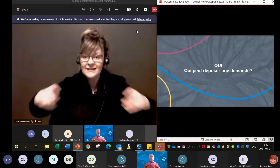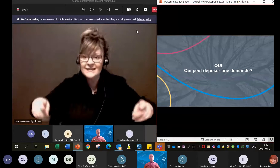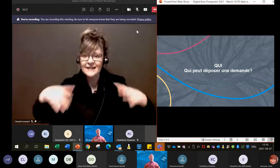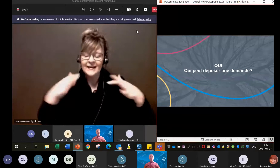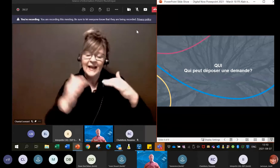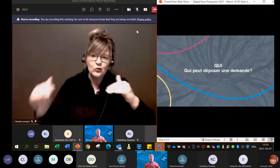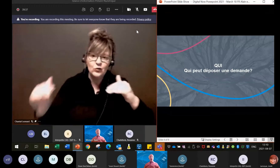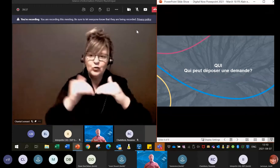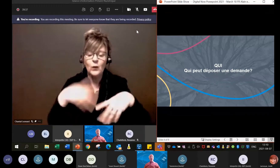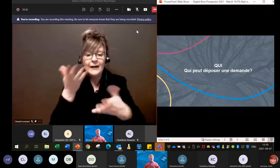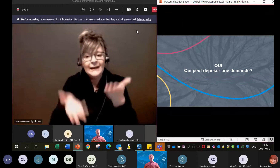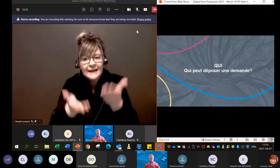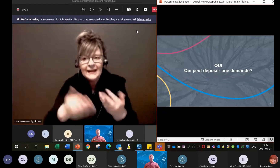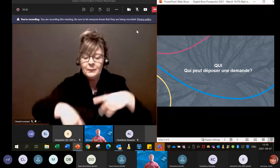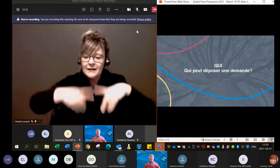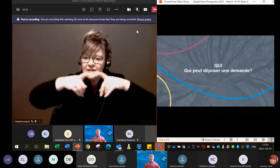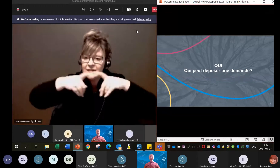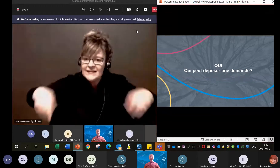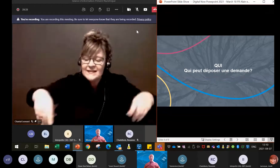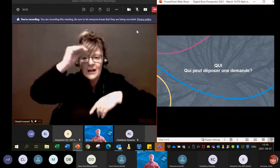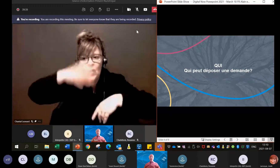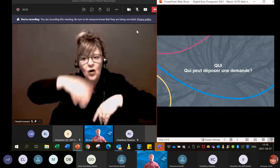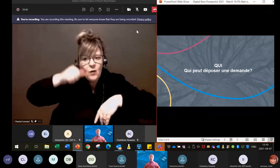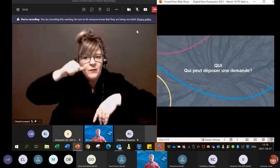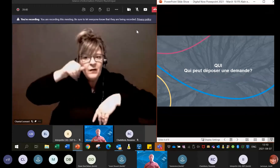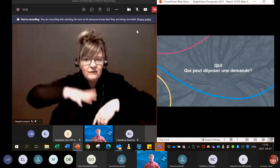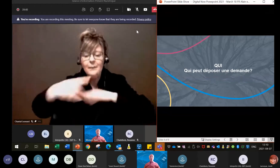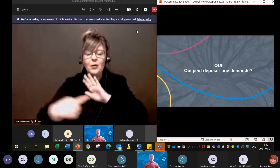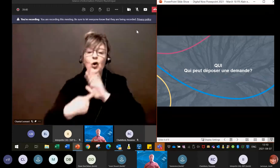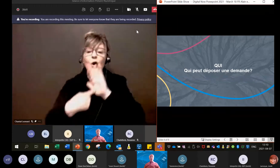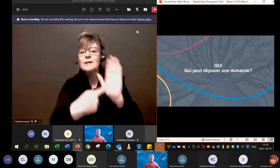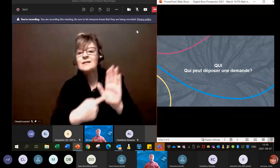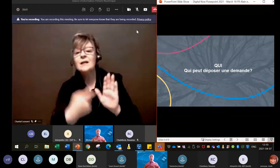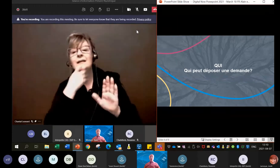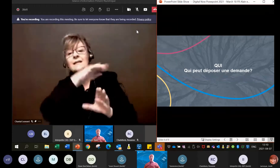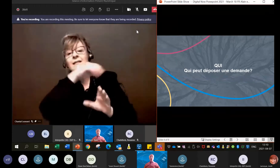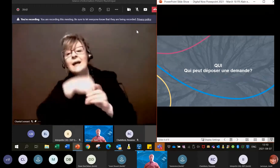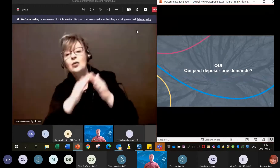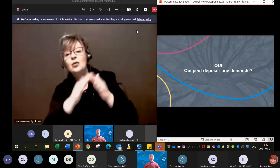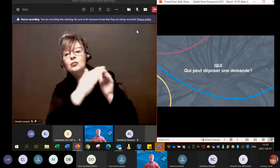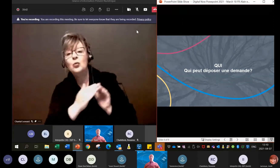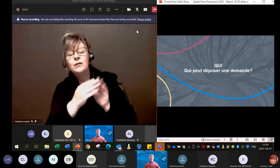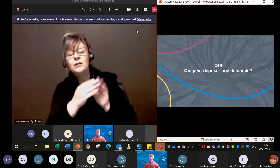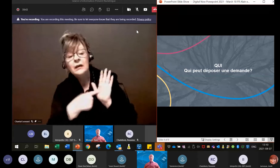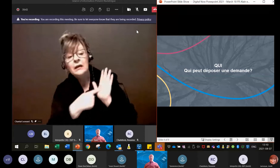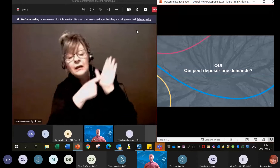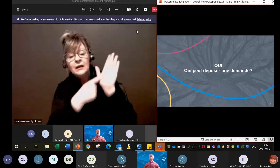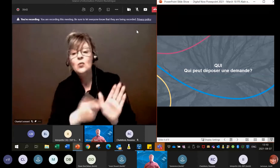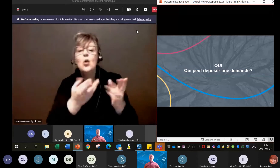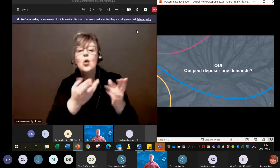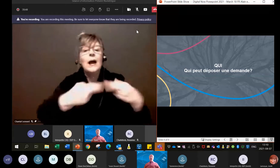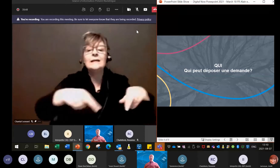diversité des genres, la représentativité de votre communauté ou de votre région,